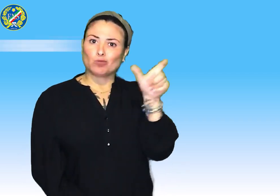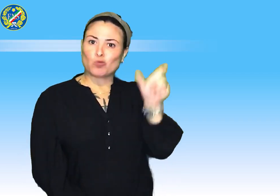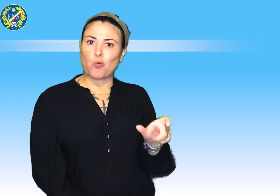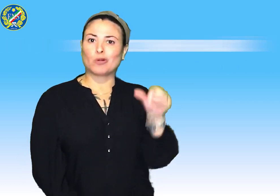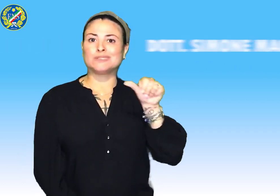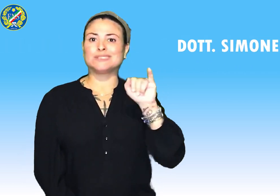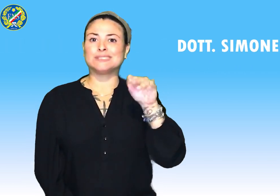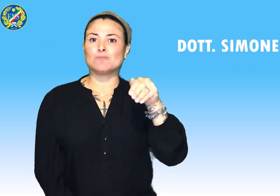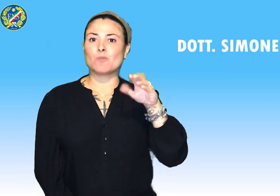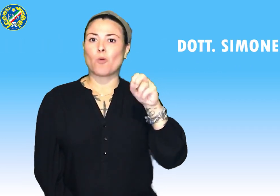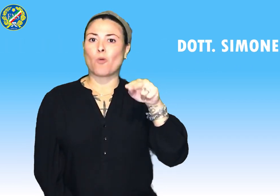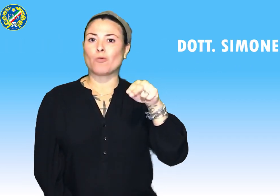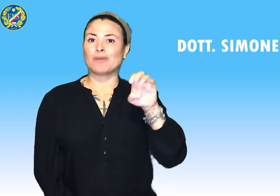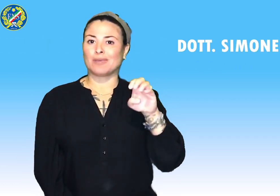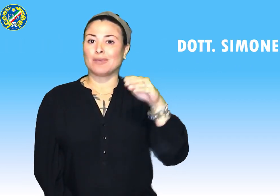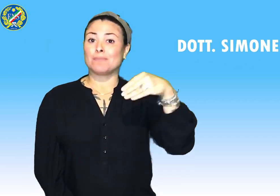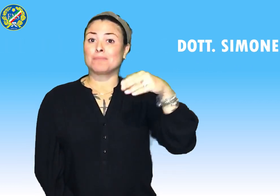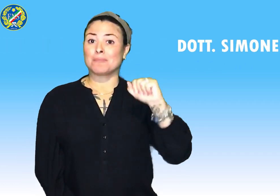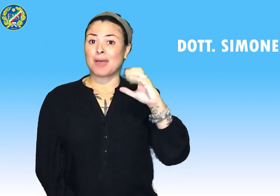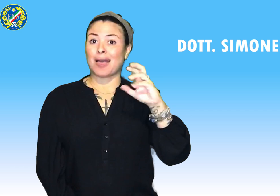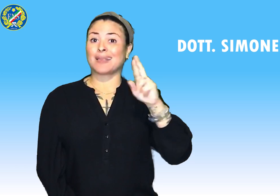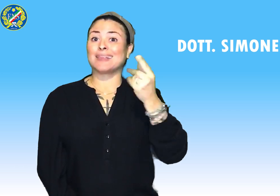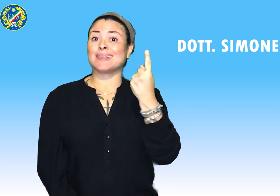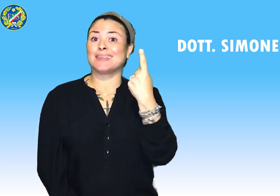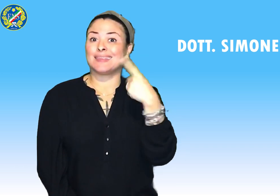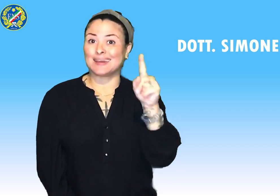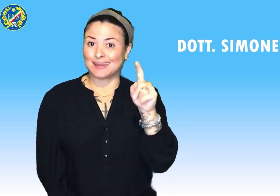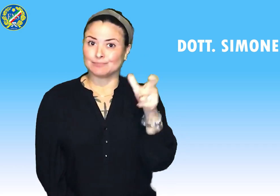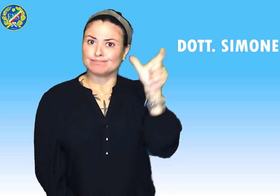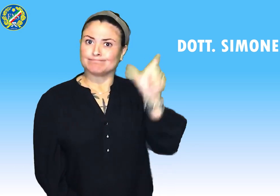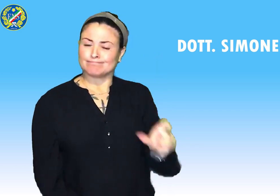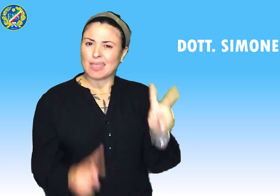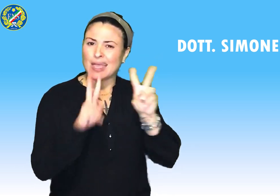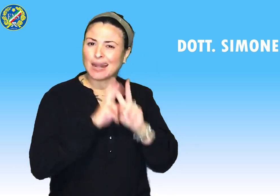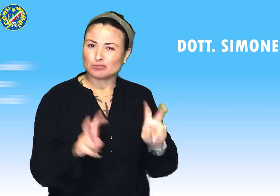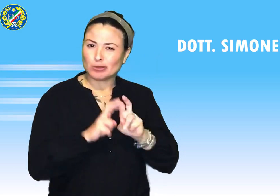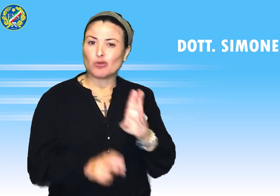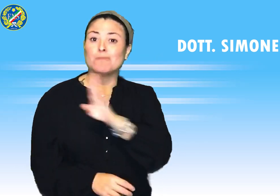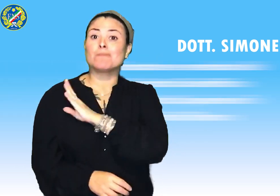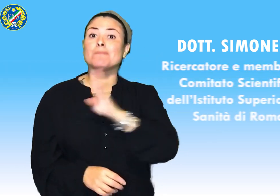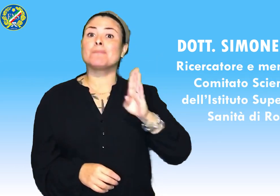non si fermano e arrivano uno dietro l’altro!